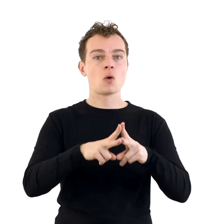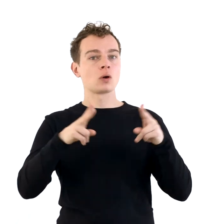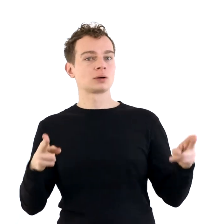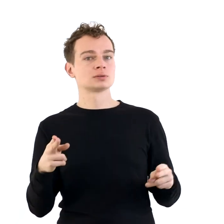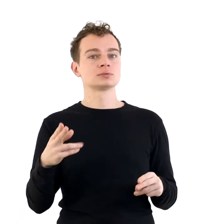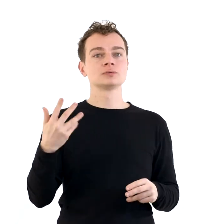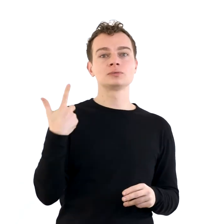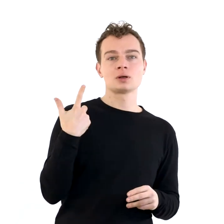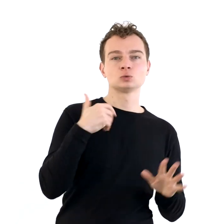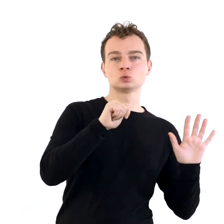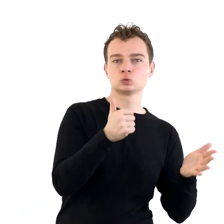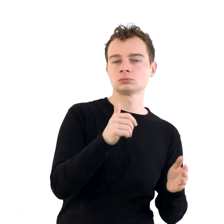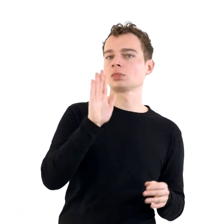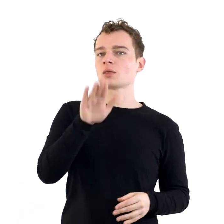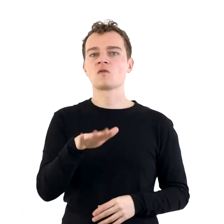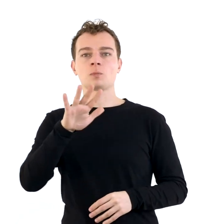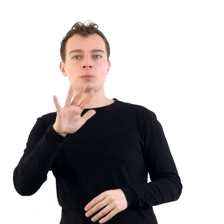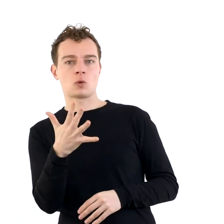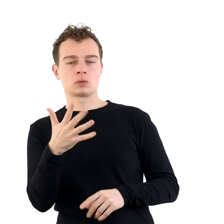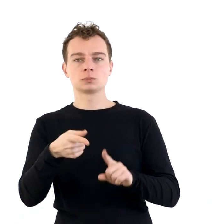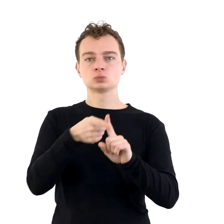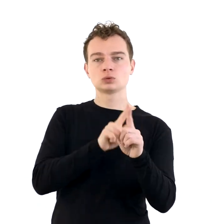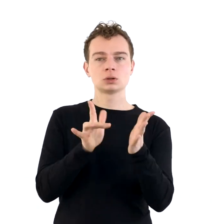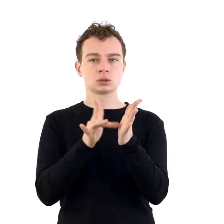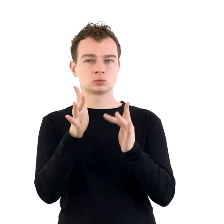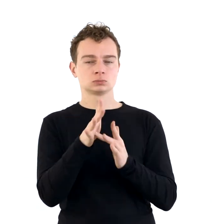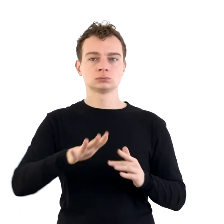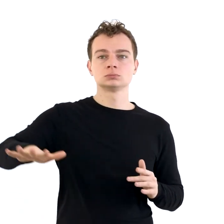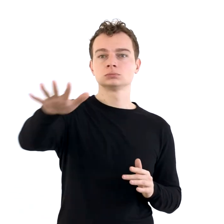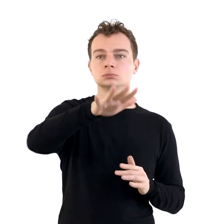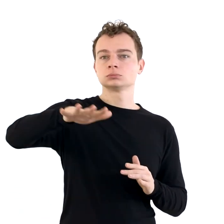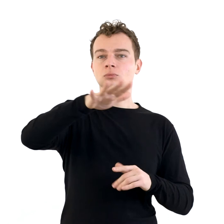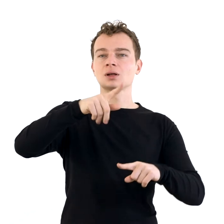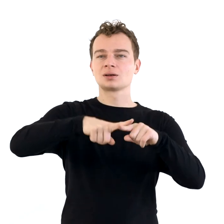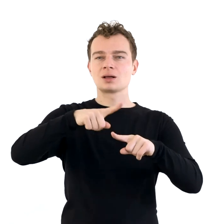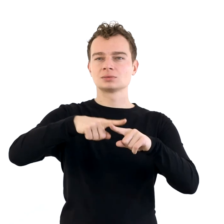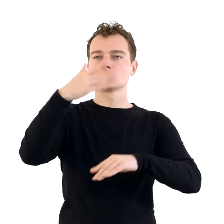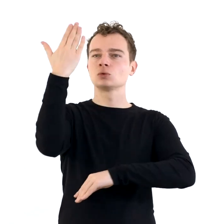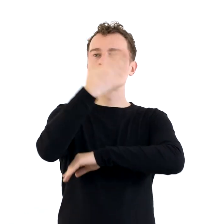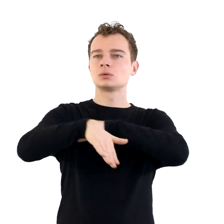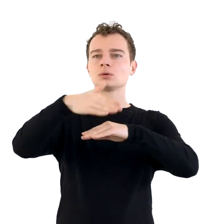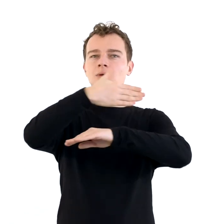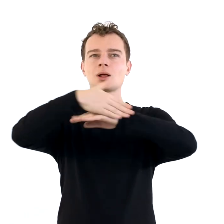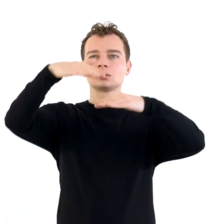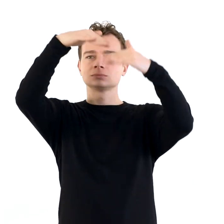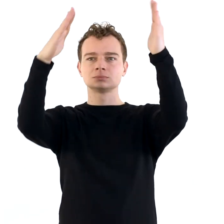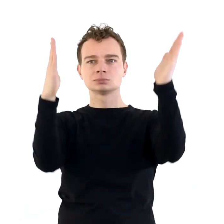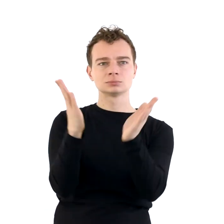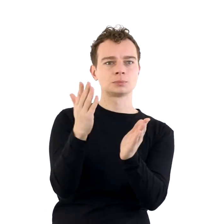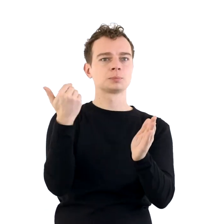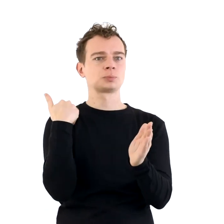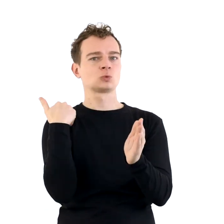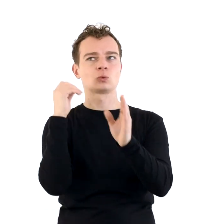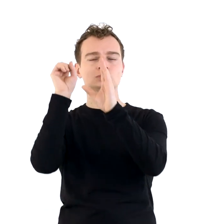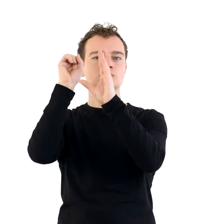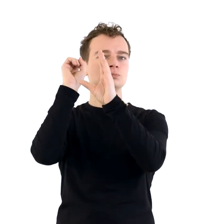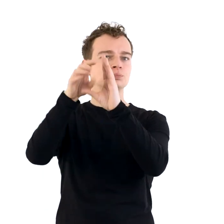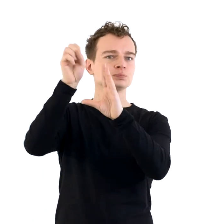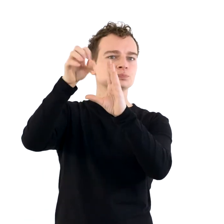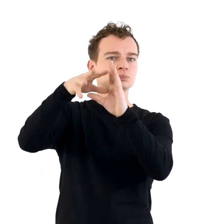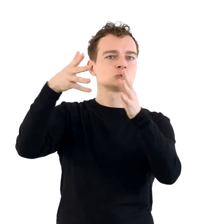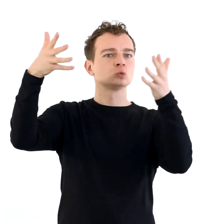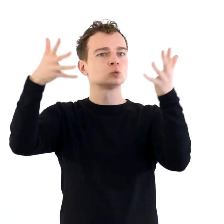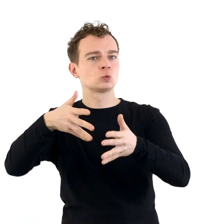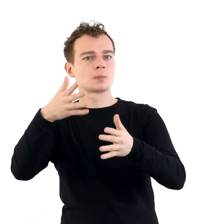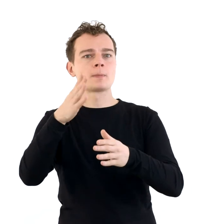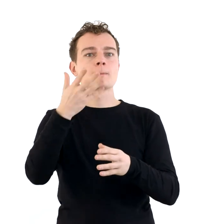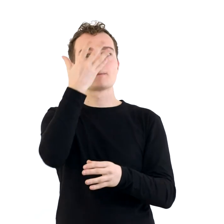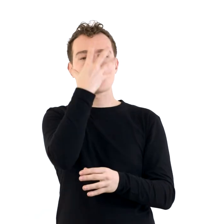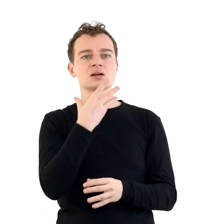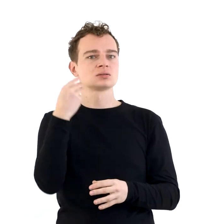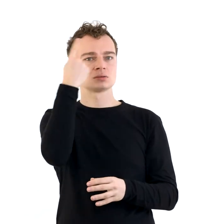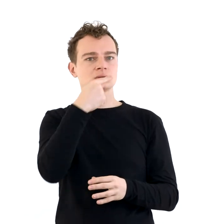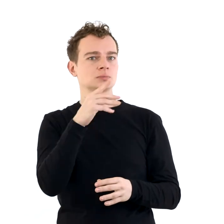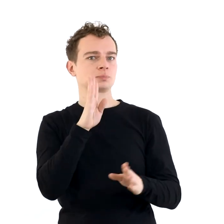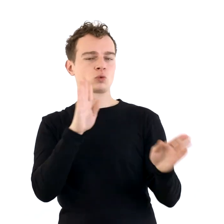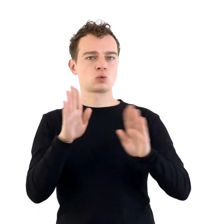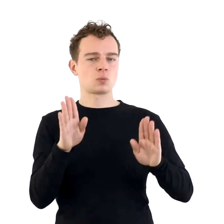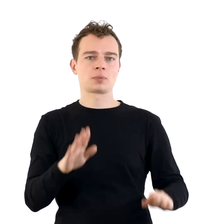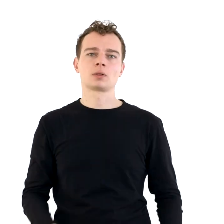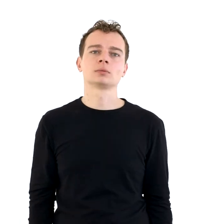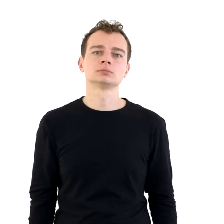Podobne maski wkładano do grobów - zwłaszcza na peryferiach świata greckiego - w VI a nawet V w. p.n.e.